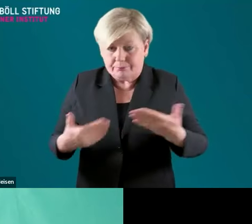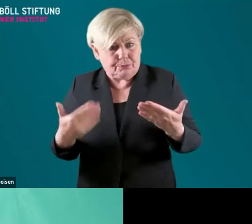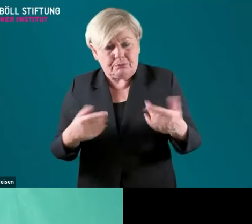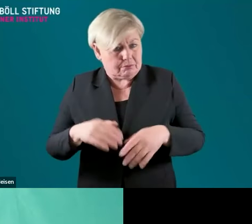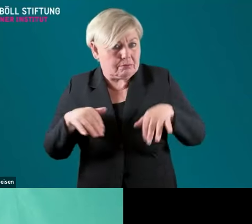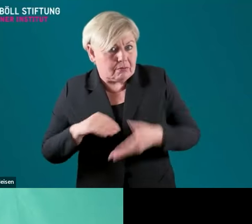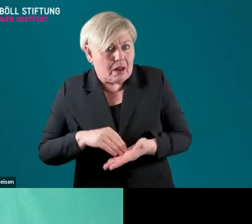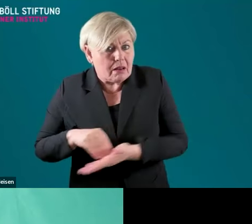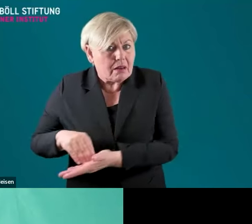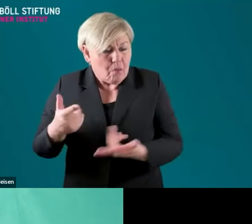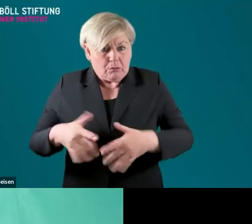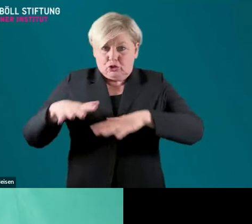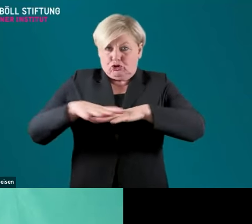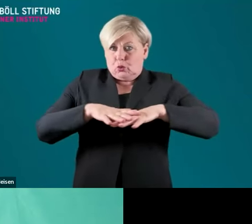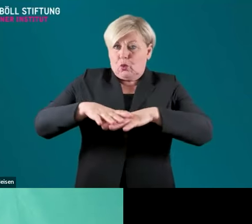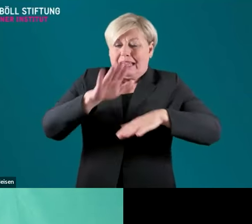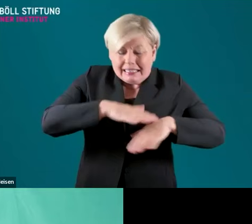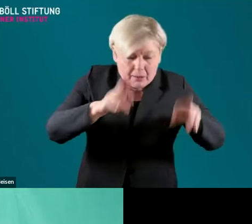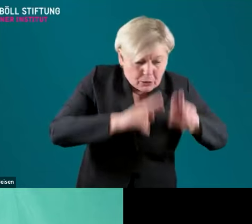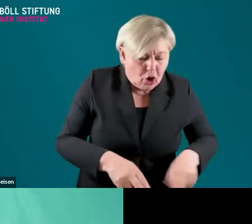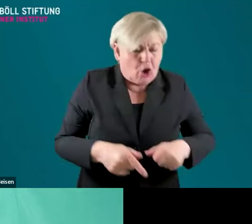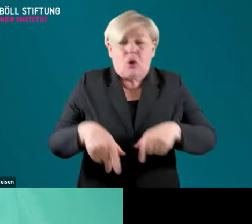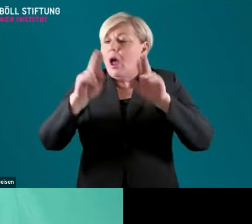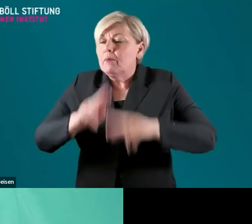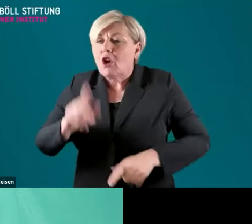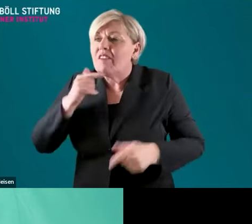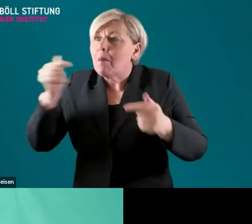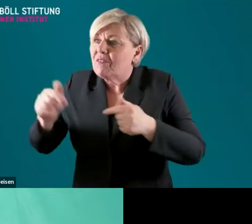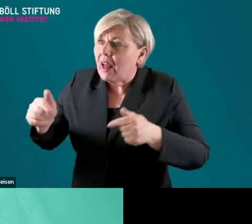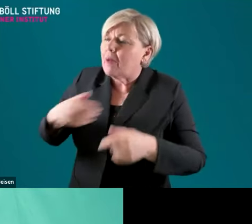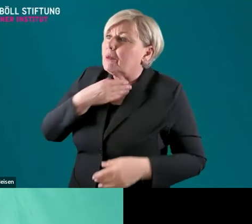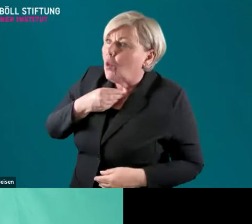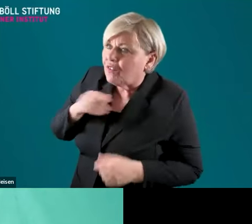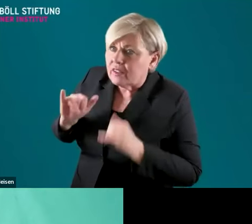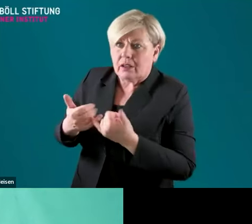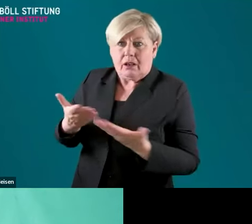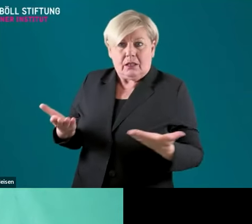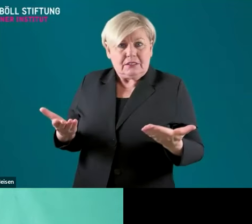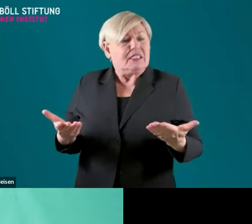weil die Strukturen Kinderbetreuung, Betreuung von Pflegebedürftigen usw. nicht existieren.